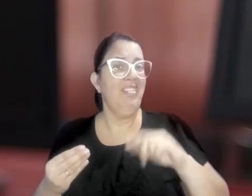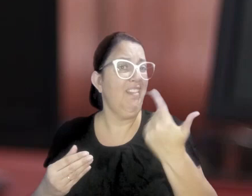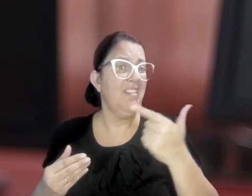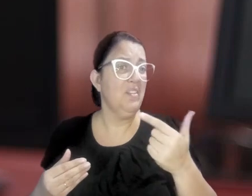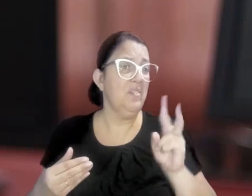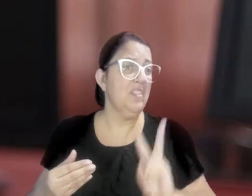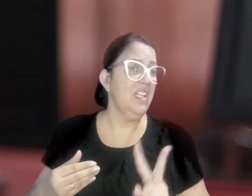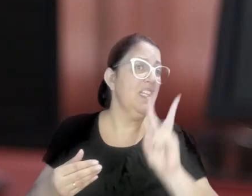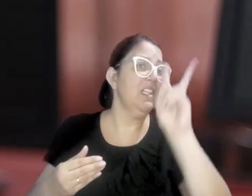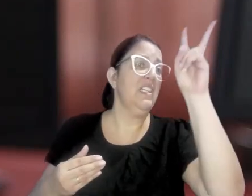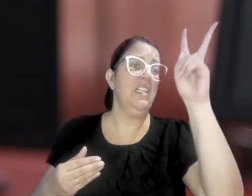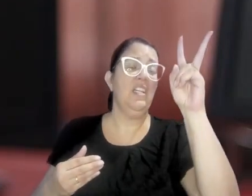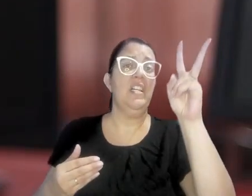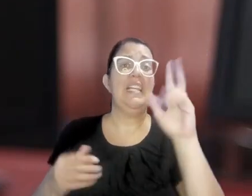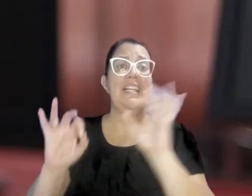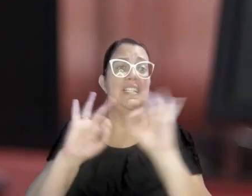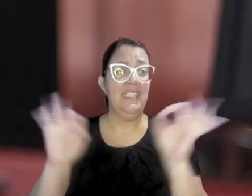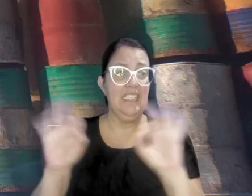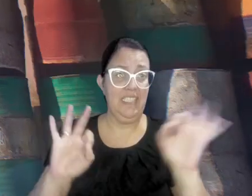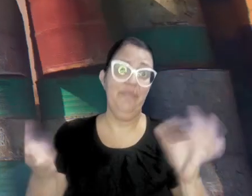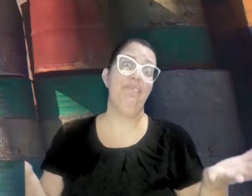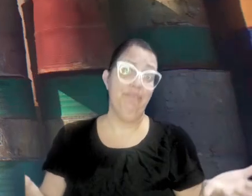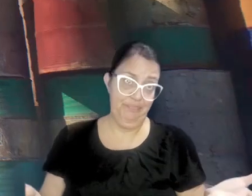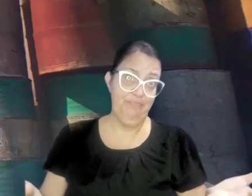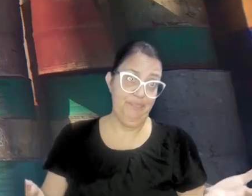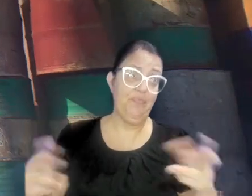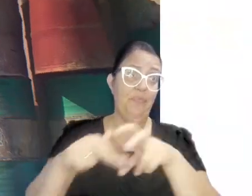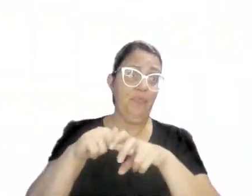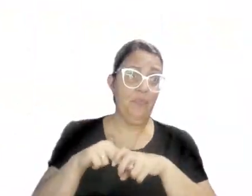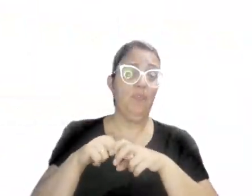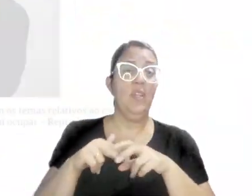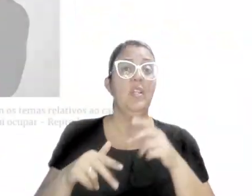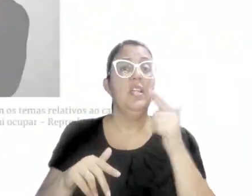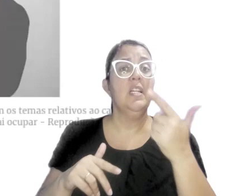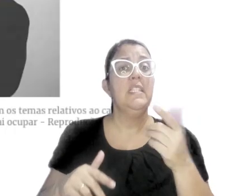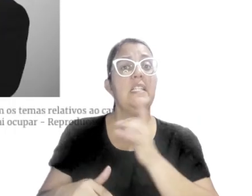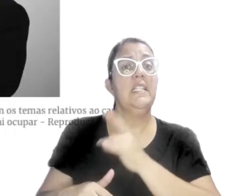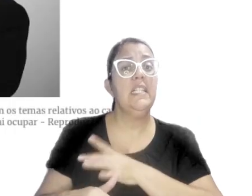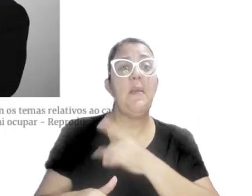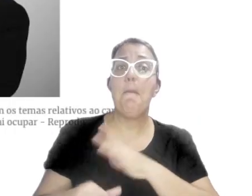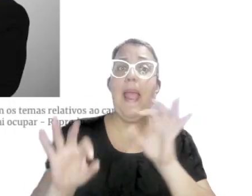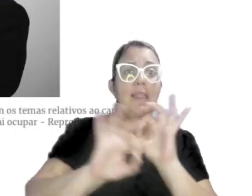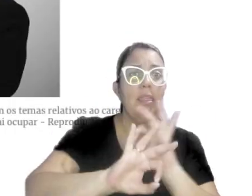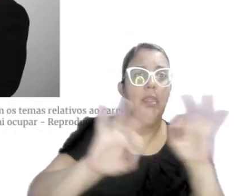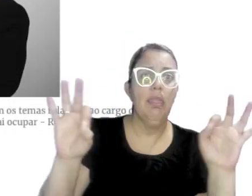de que a vida de determinados grupos não tem valor. [Música] Não tem medo de ninguém